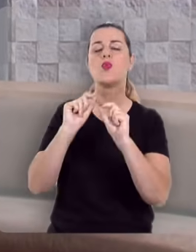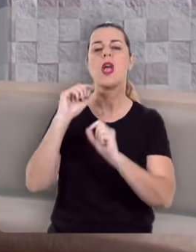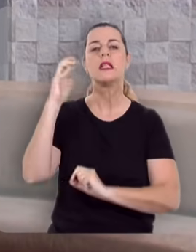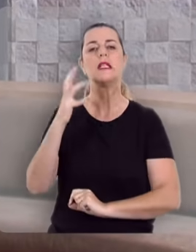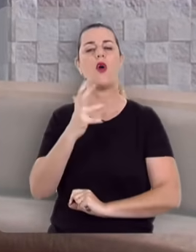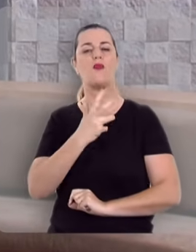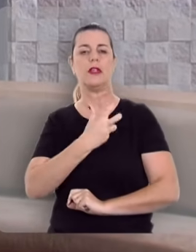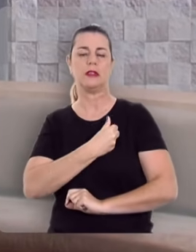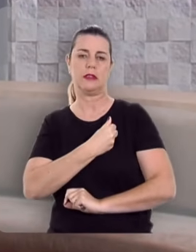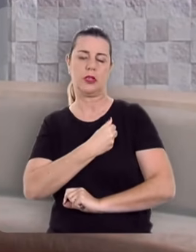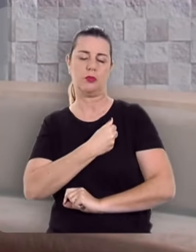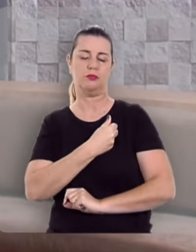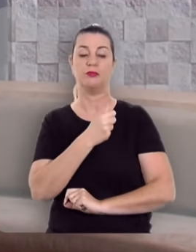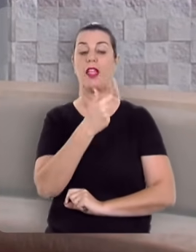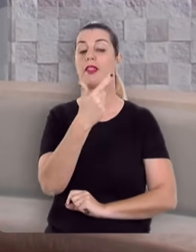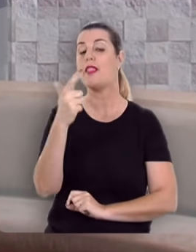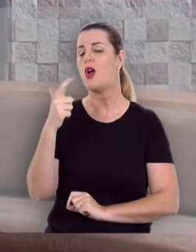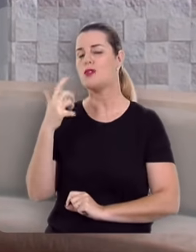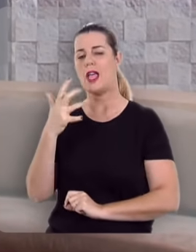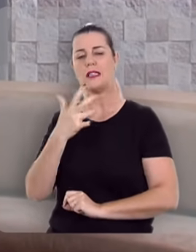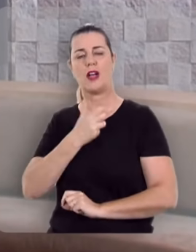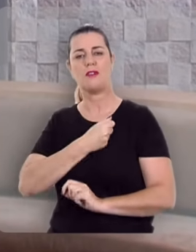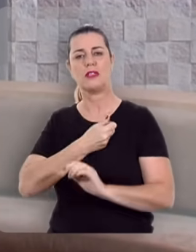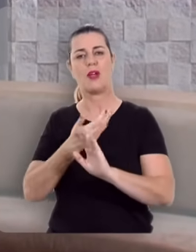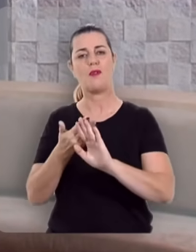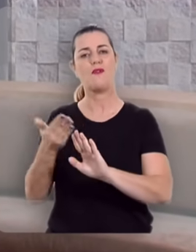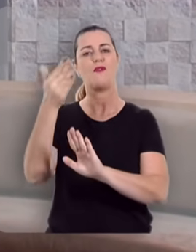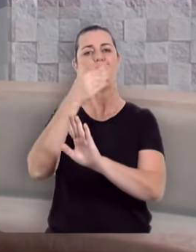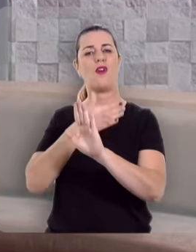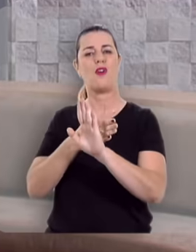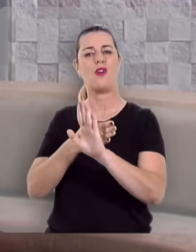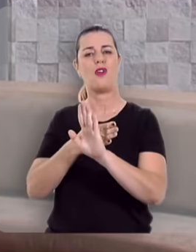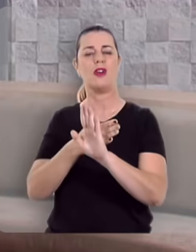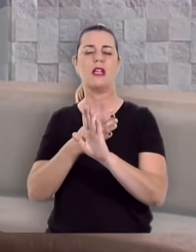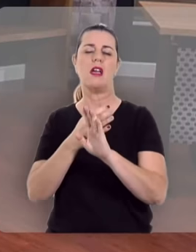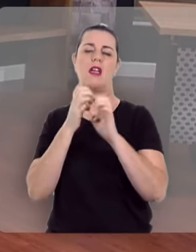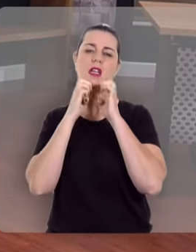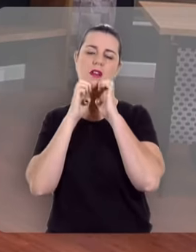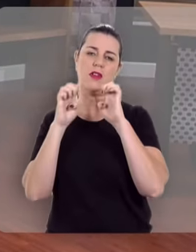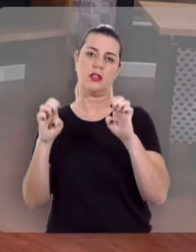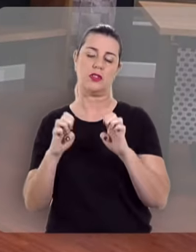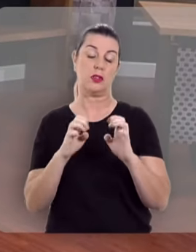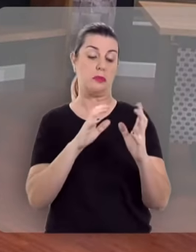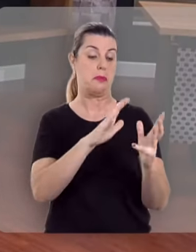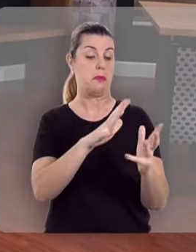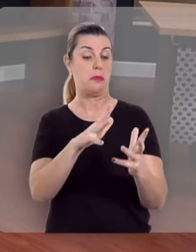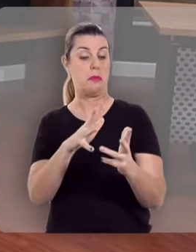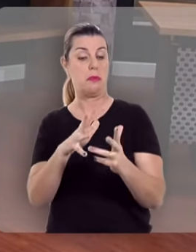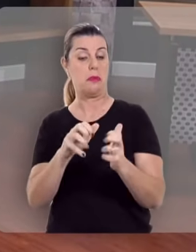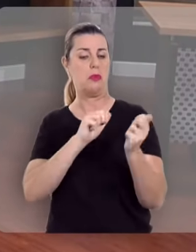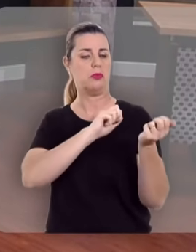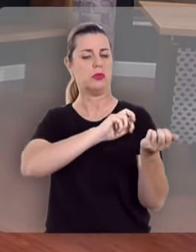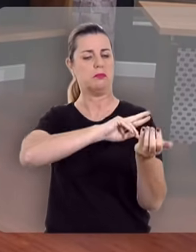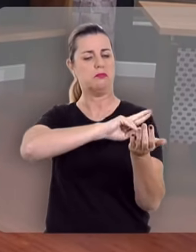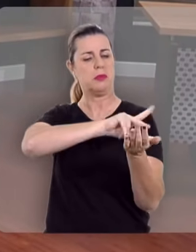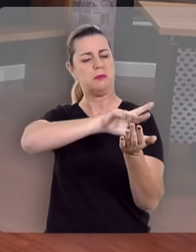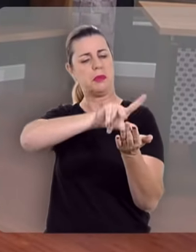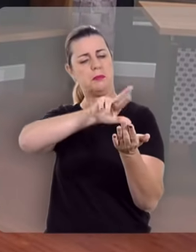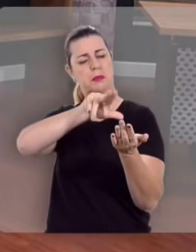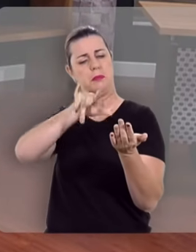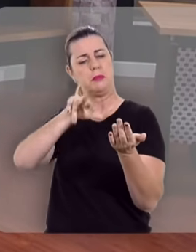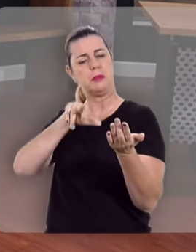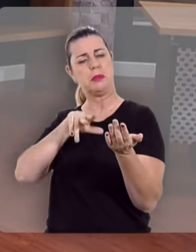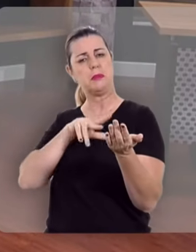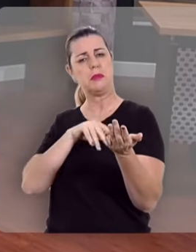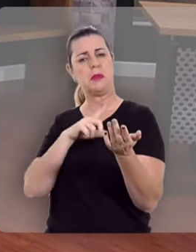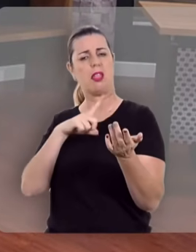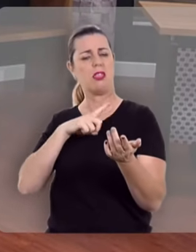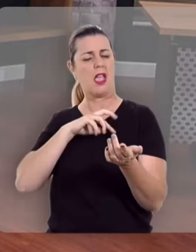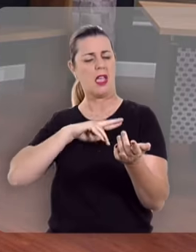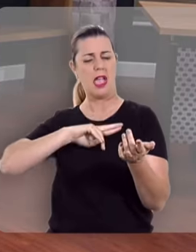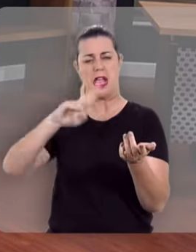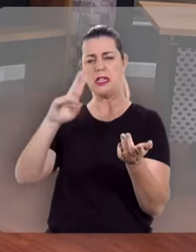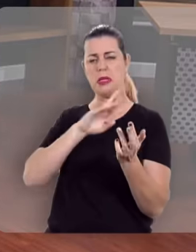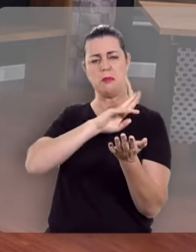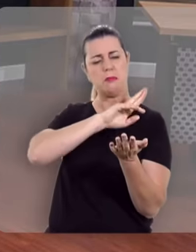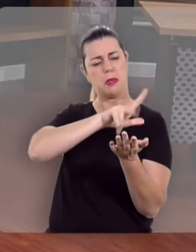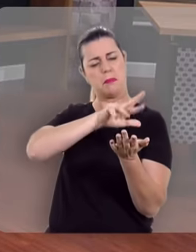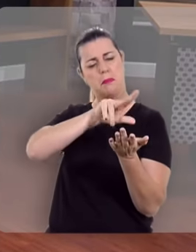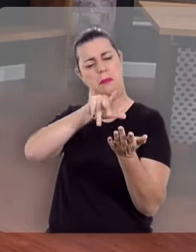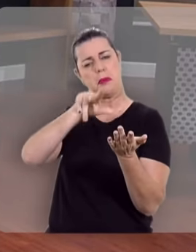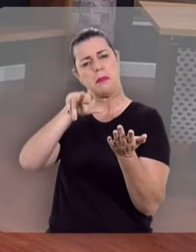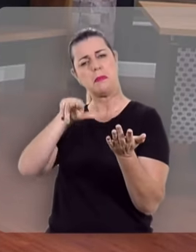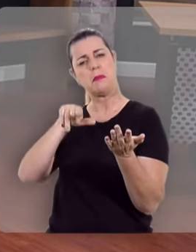e não há salvação fora do Evangelho e no mundo plural onde você tem tantas religiões tantos